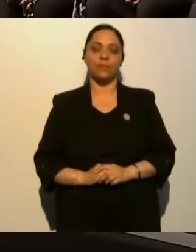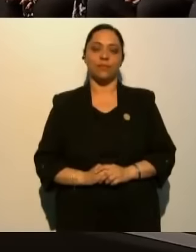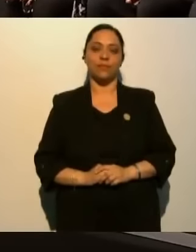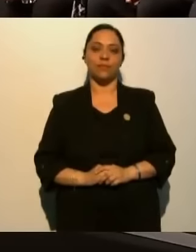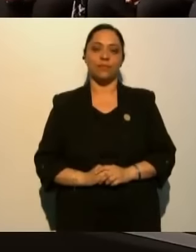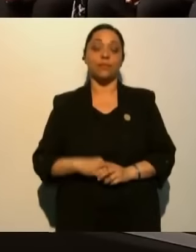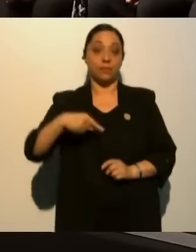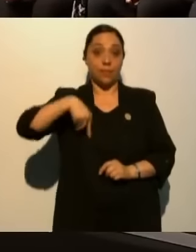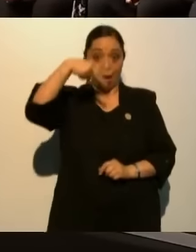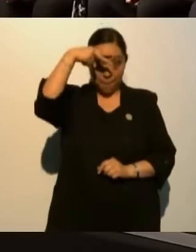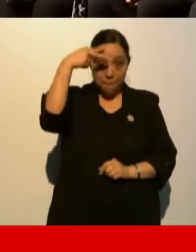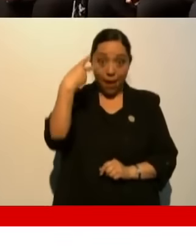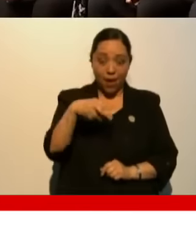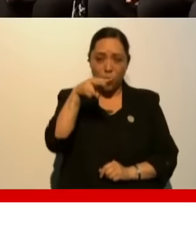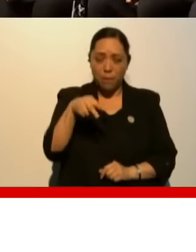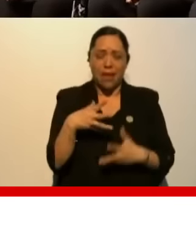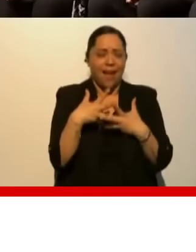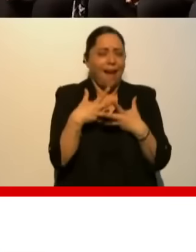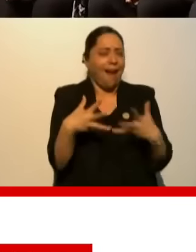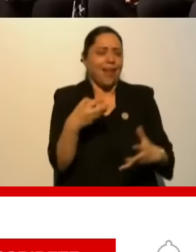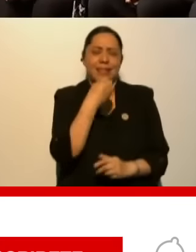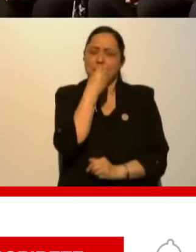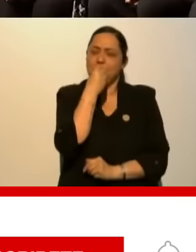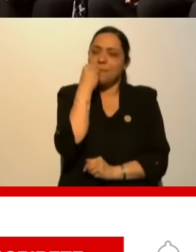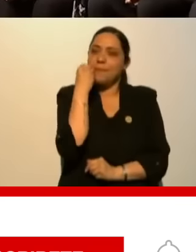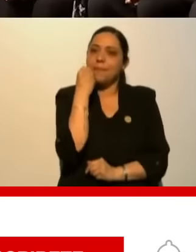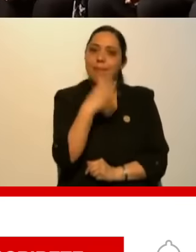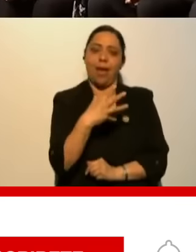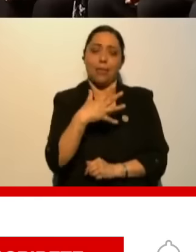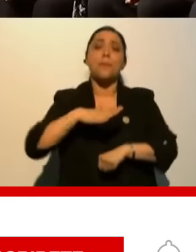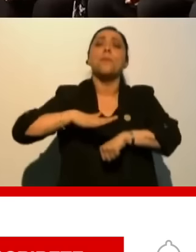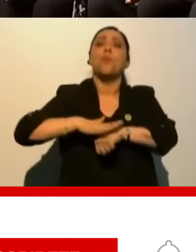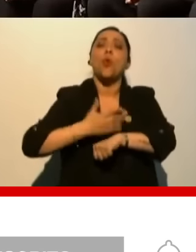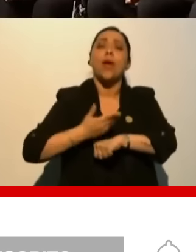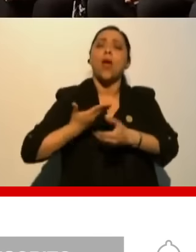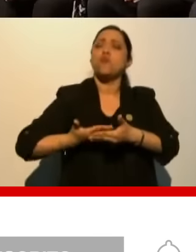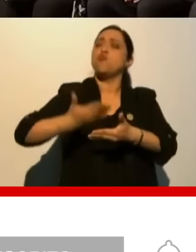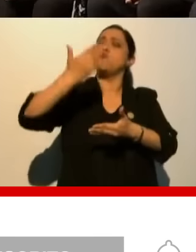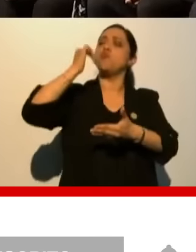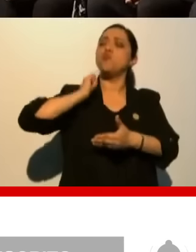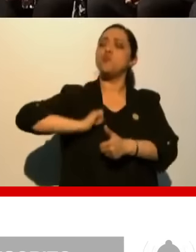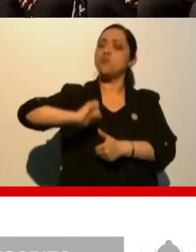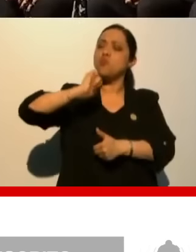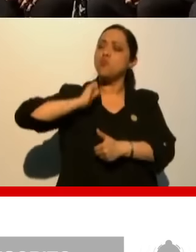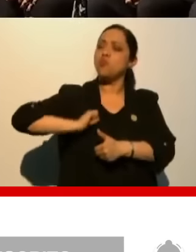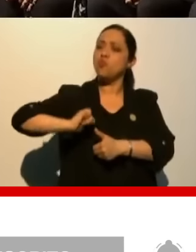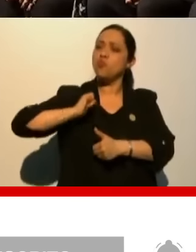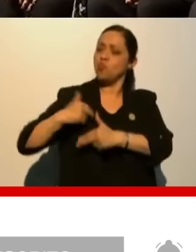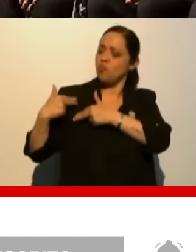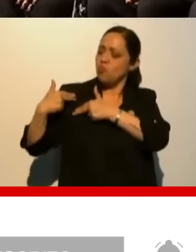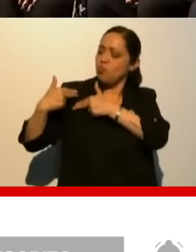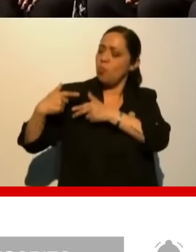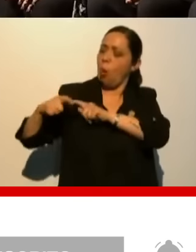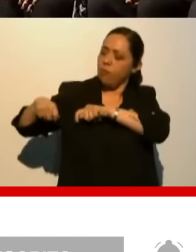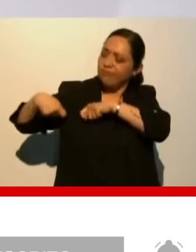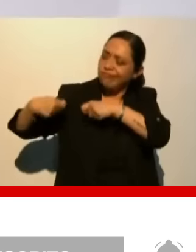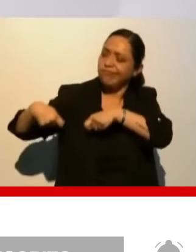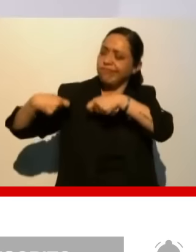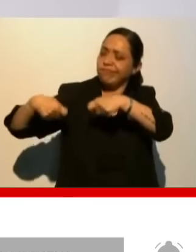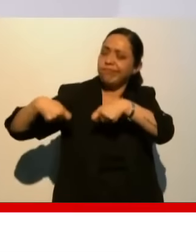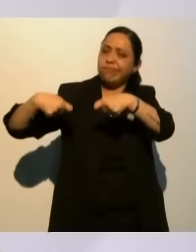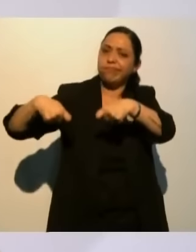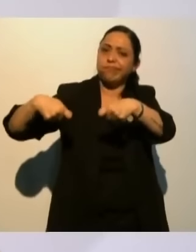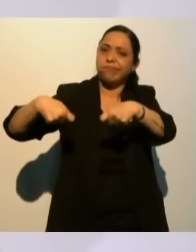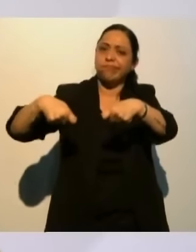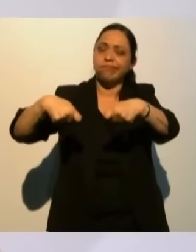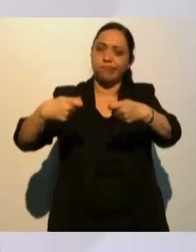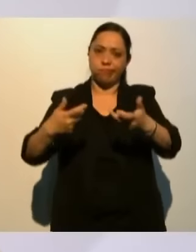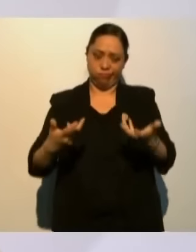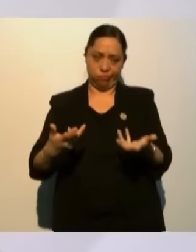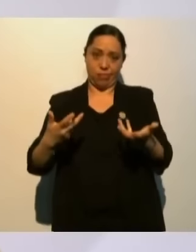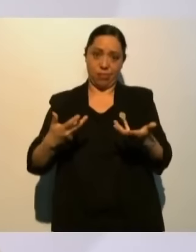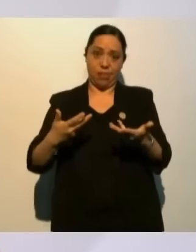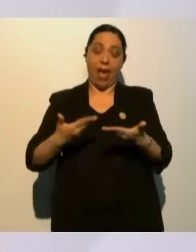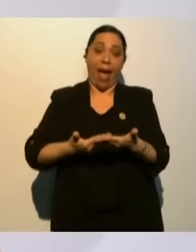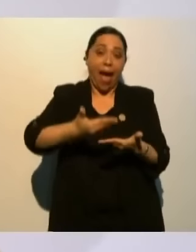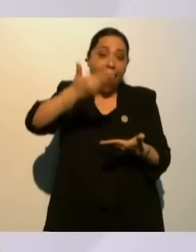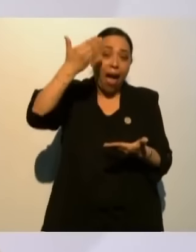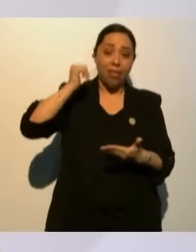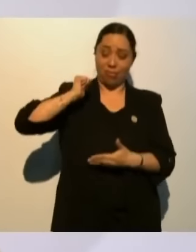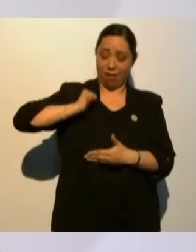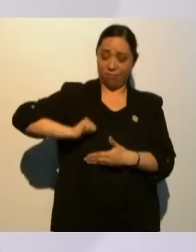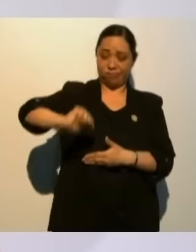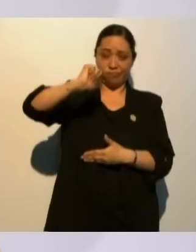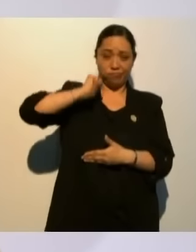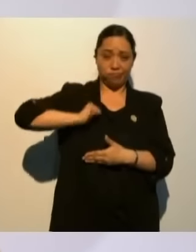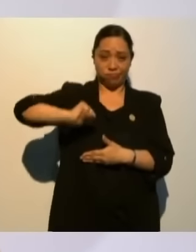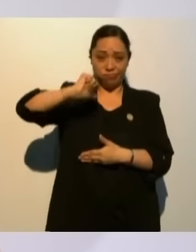es grandioso por nuestra historia nuestro legado de las grandes civilizaciones que poblaron nuestro